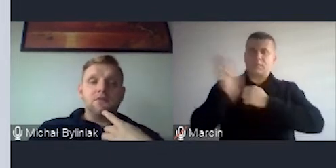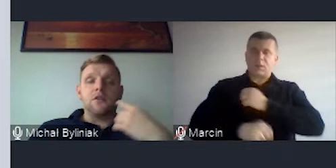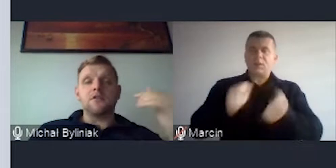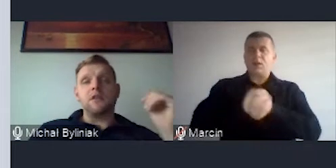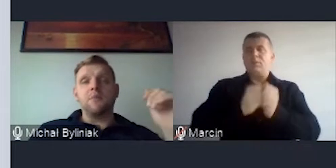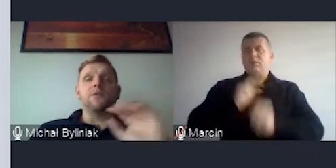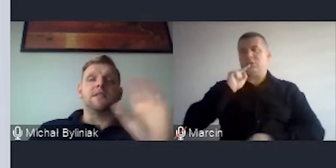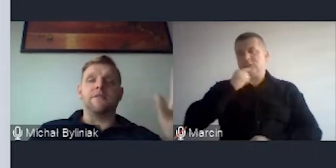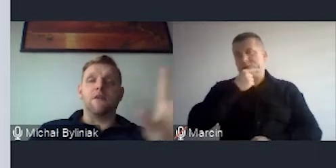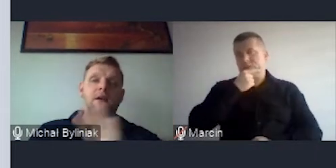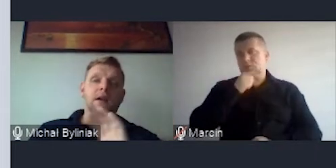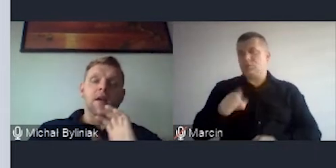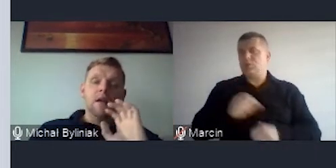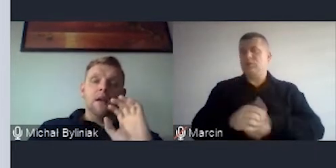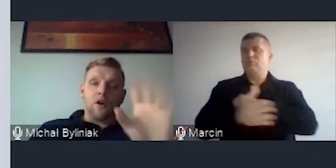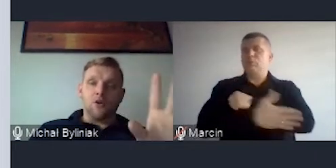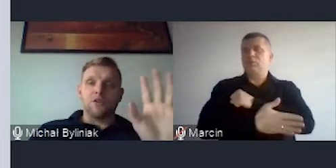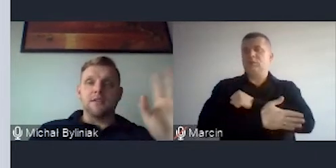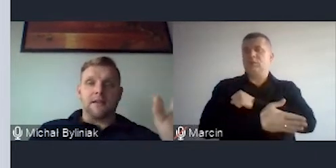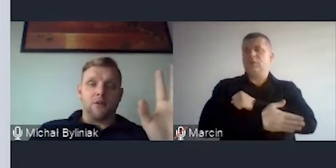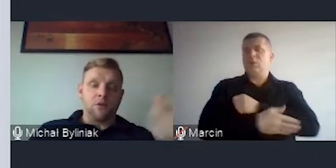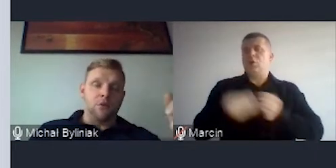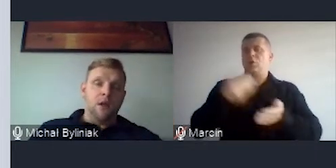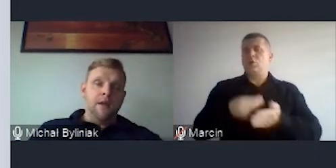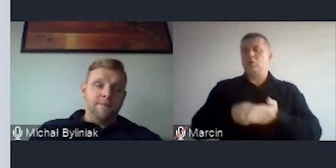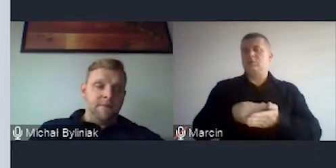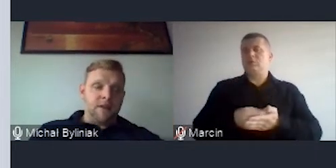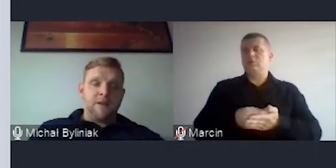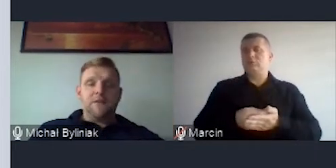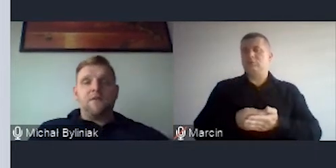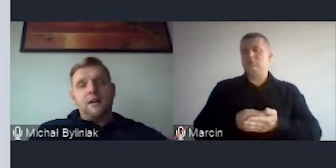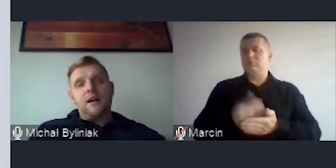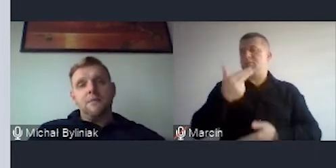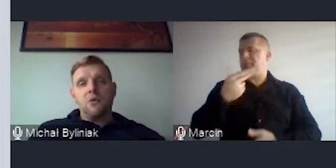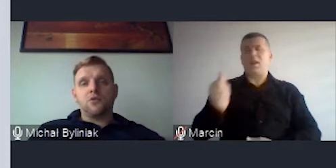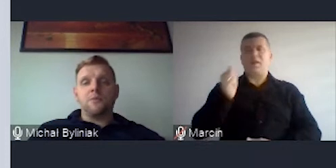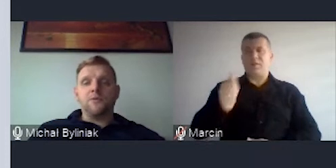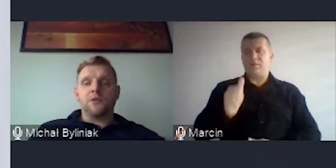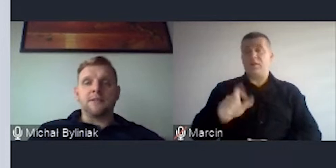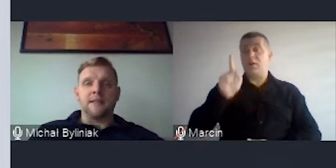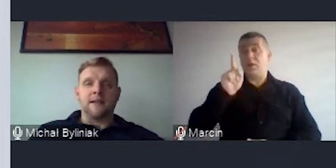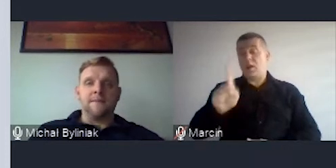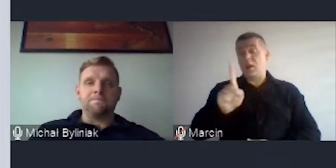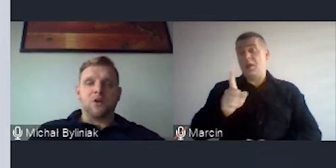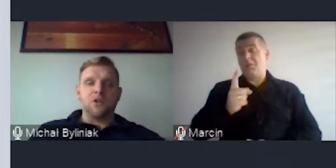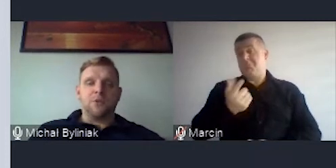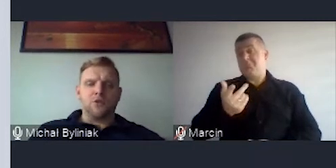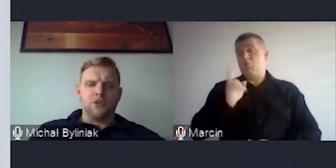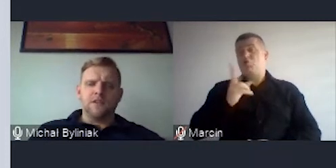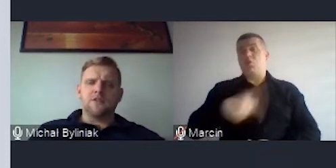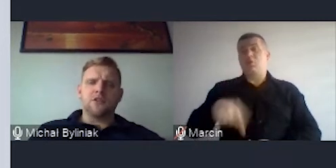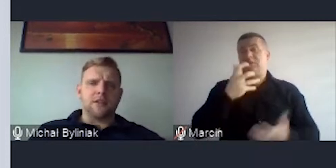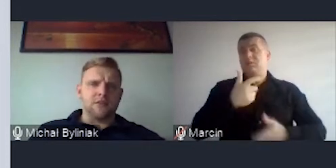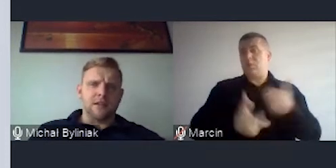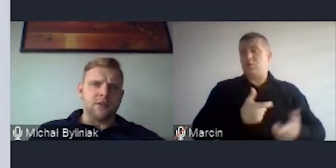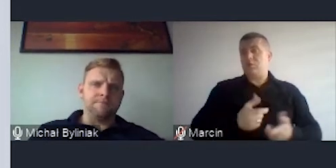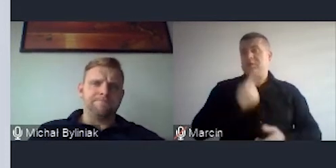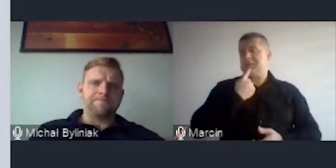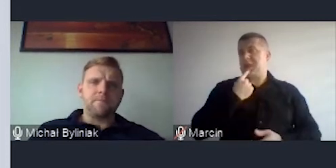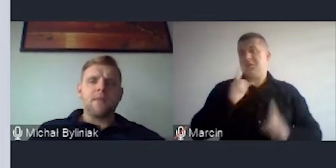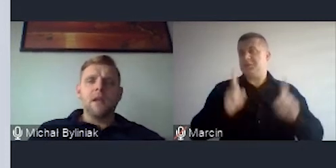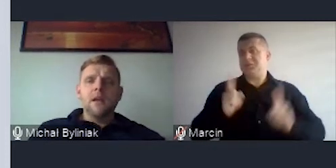To są takie podstawowe koszty z katalogu niekwalifikowalnych, ale mało który podmiot chce takie koszty ponosić, więc to się rzadko zdarza.